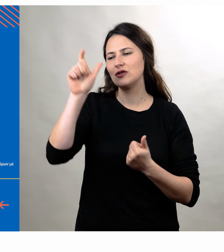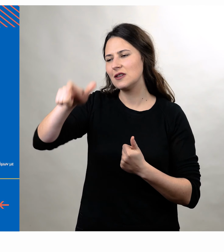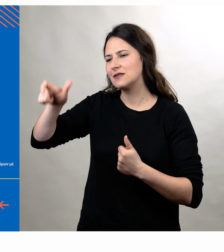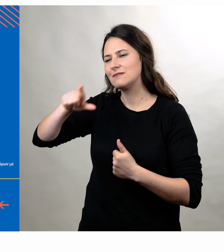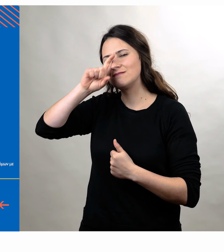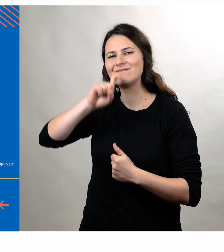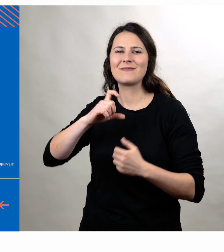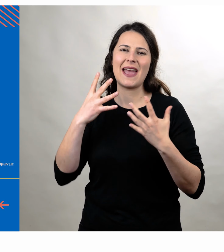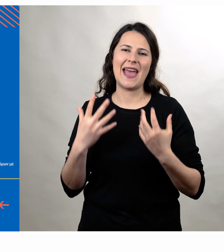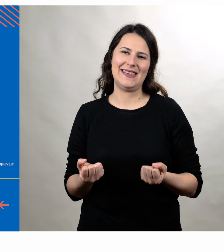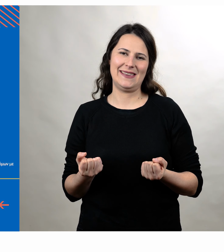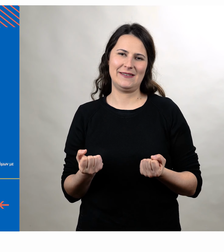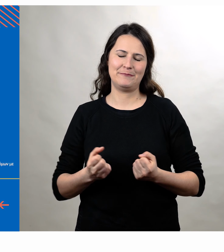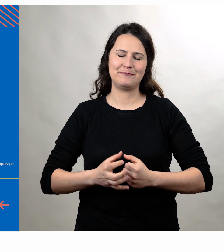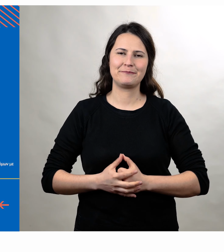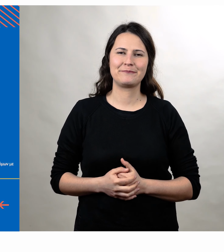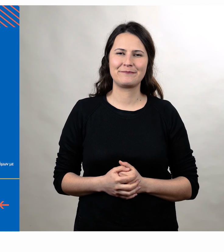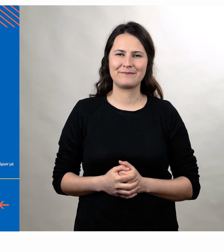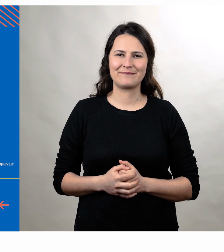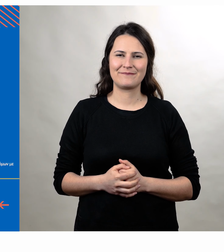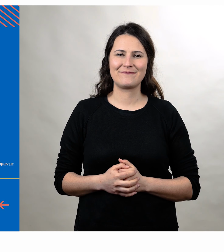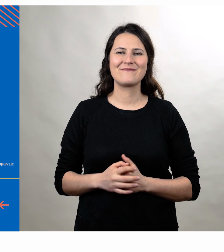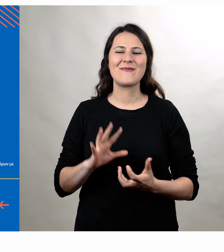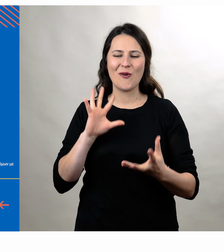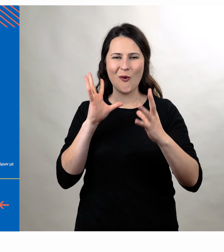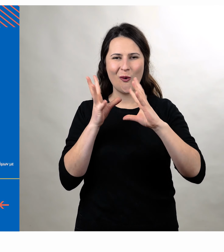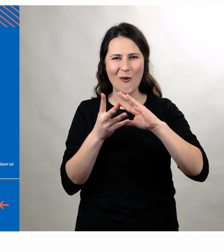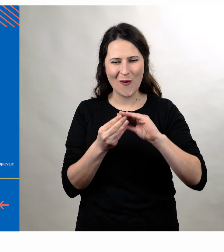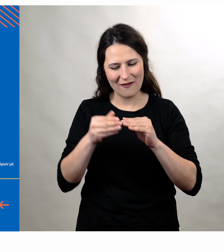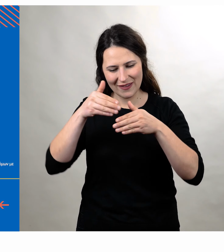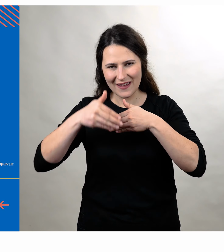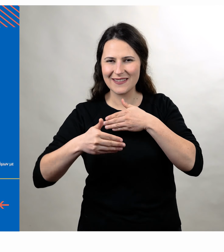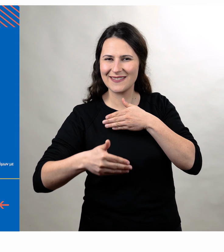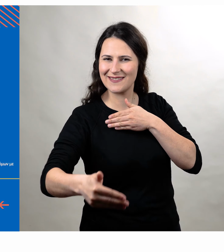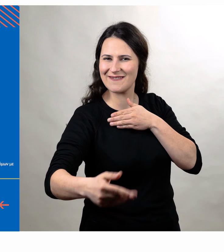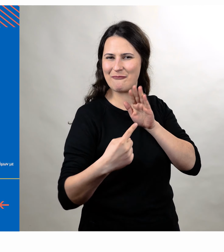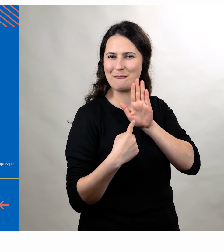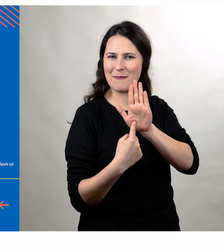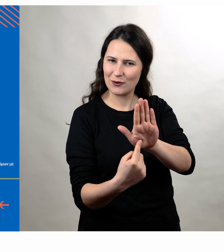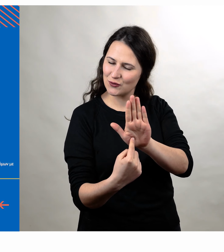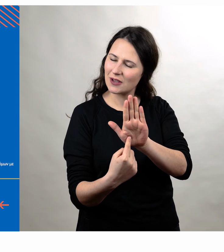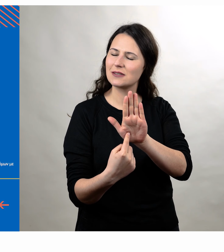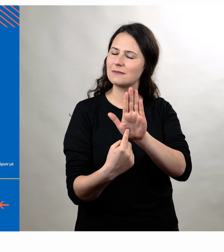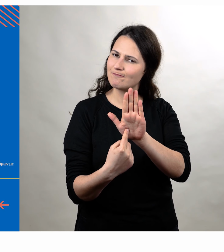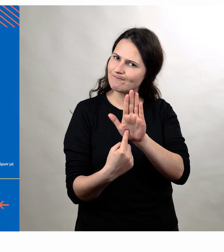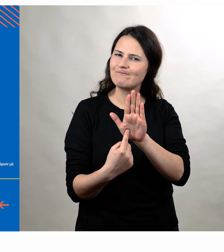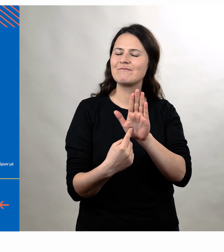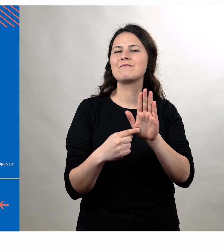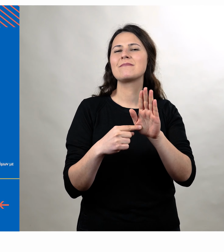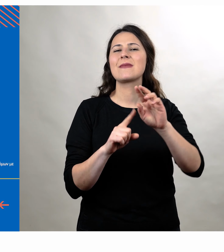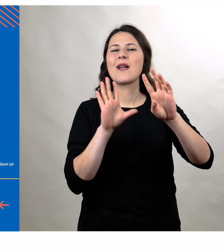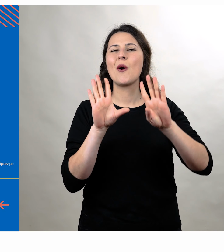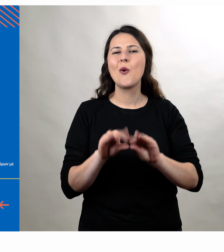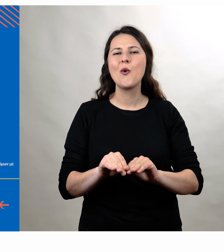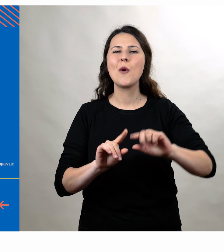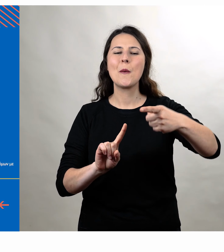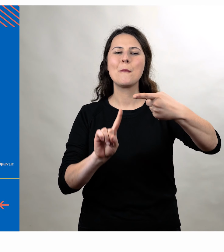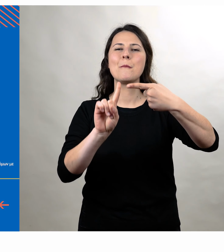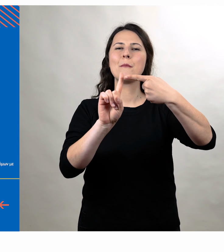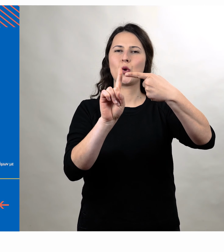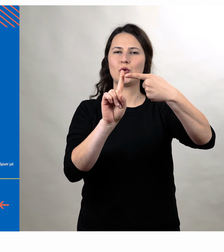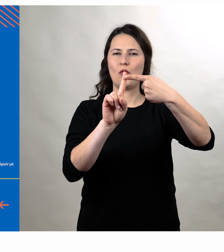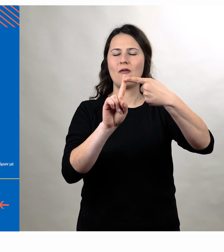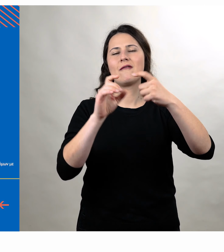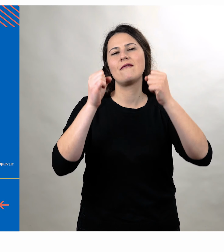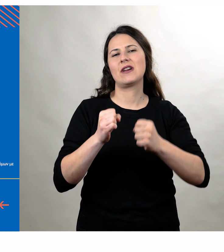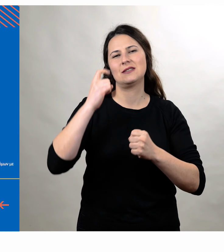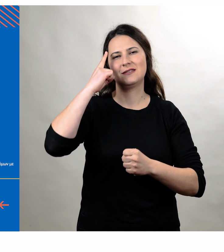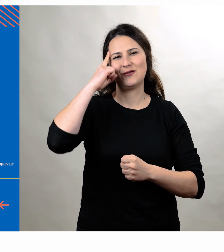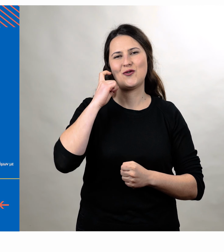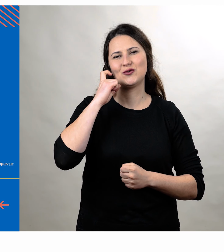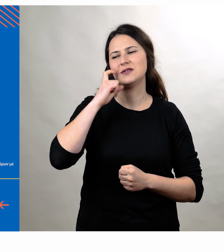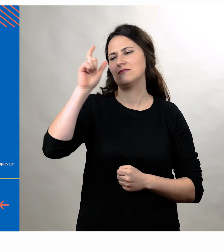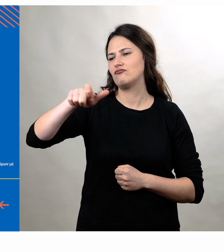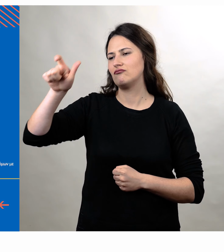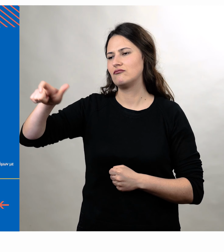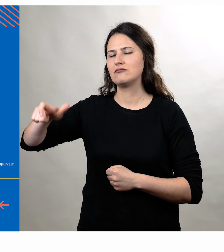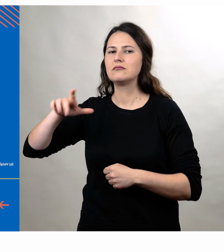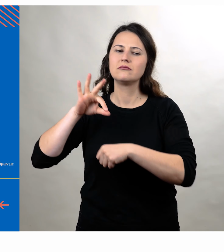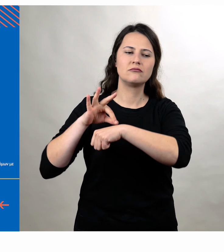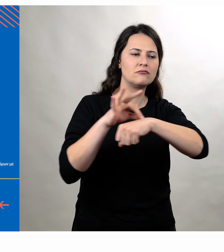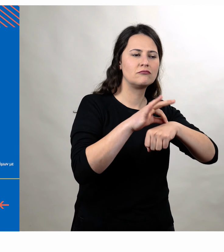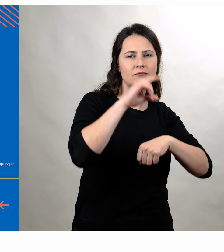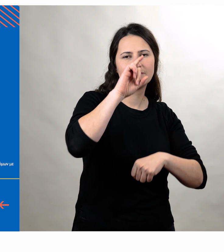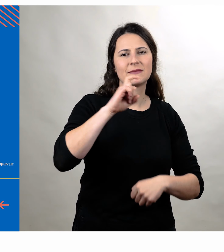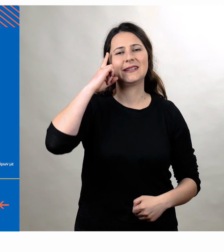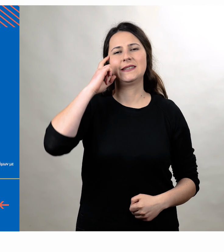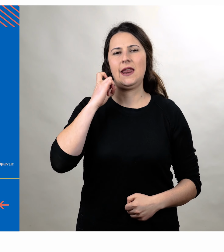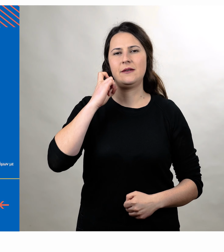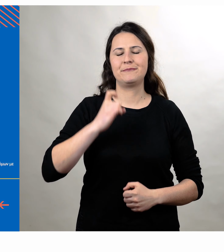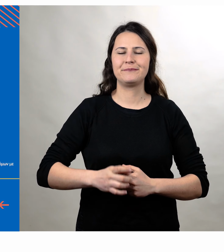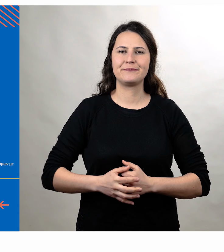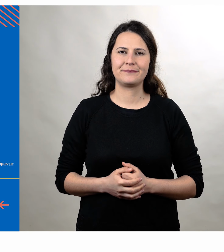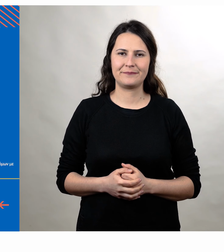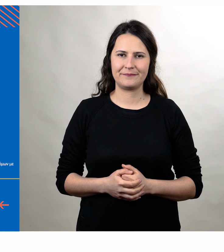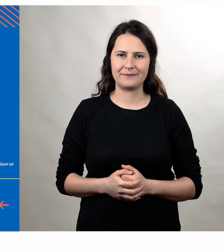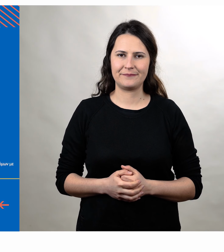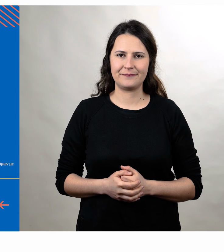Τα περιεχόμενα αυτής της παρουσίασης αποτελούν τμήμα της ενότητας "Βασικές Γνώσεις Ταξιδιωτικών Πρακτόρων".